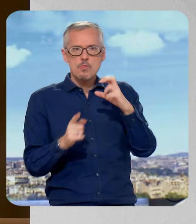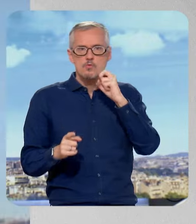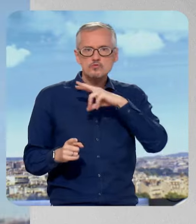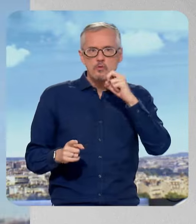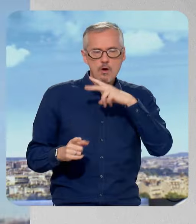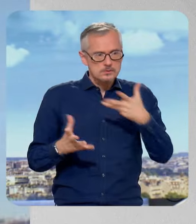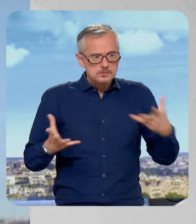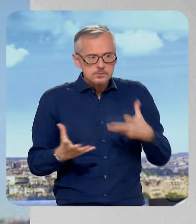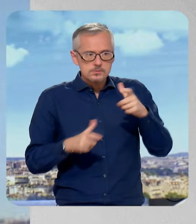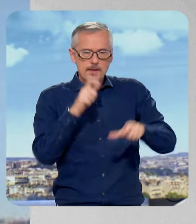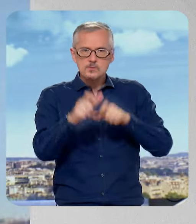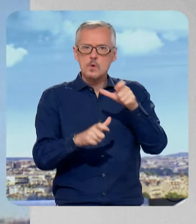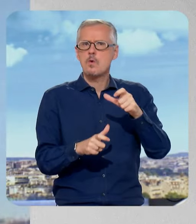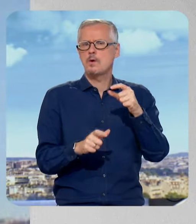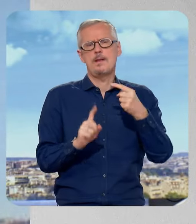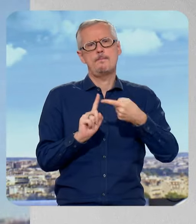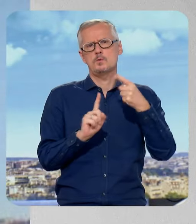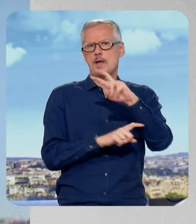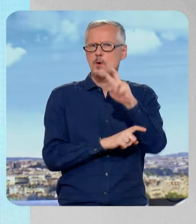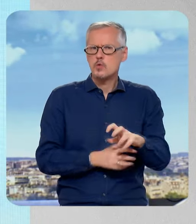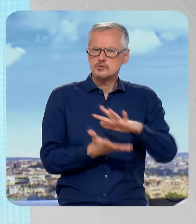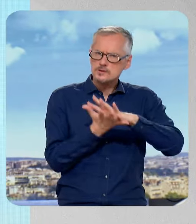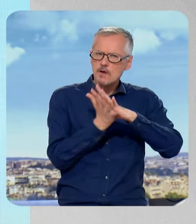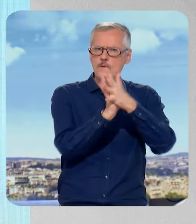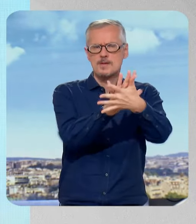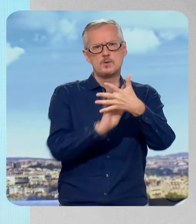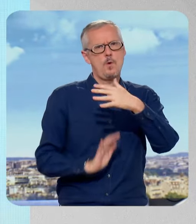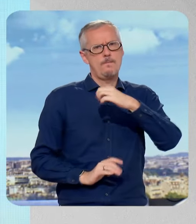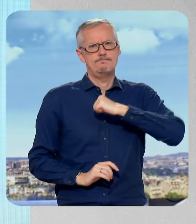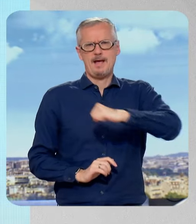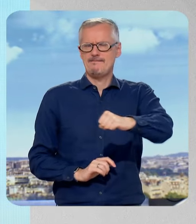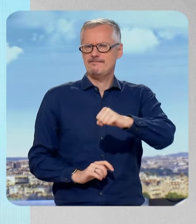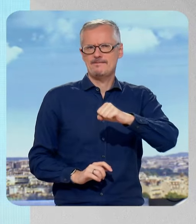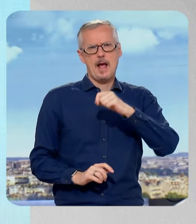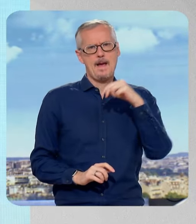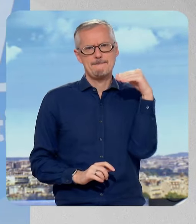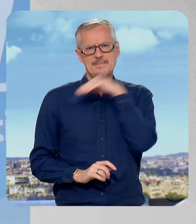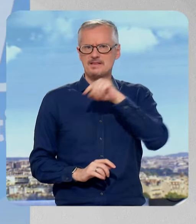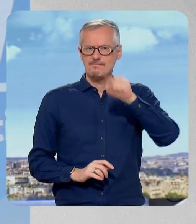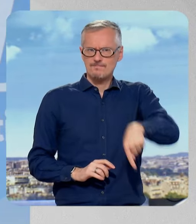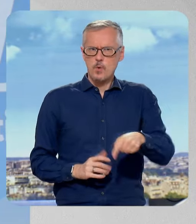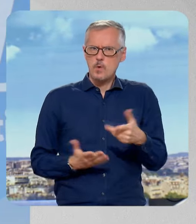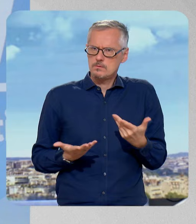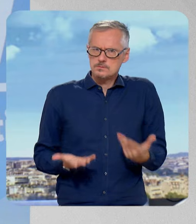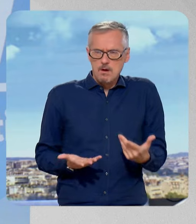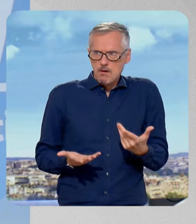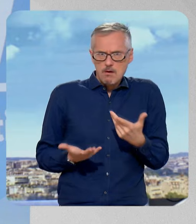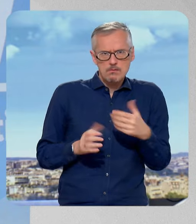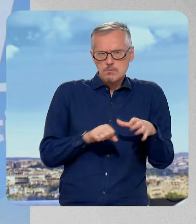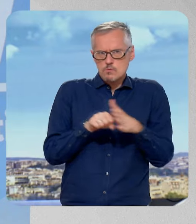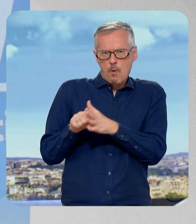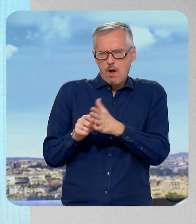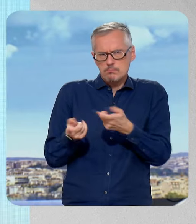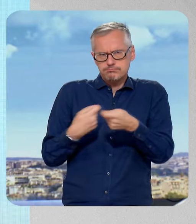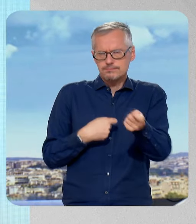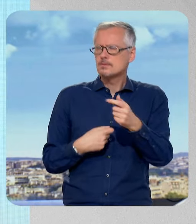sait que je souhaitais que ce soit un Premier ministre ou une Première ministre de gauche, conformément au vote des Français. Je ne participerai pas à un gouvernement